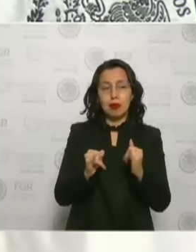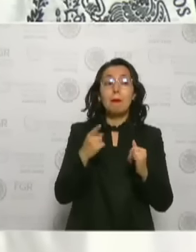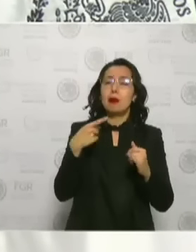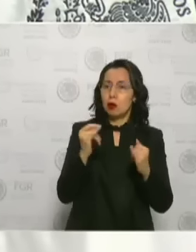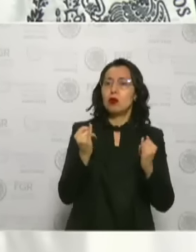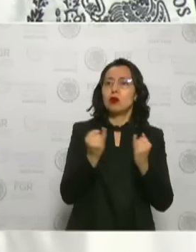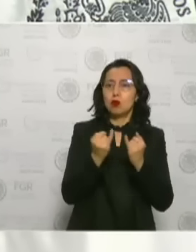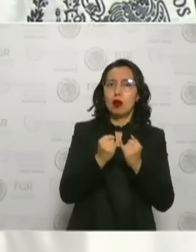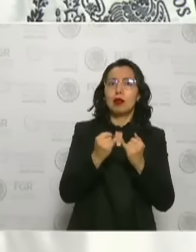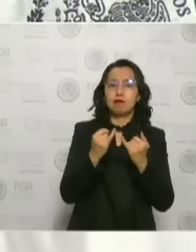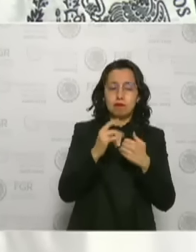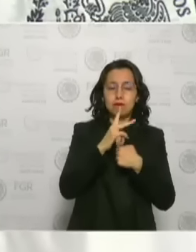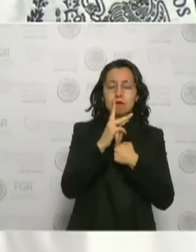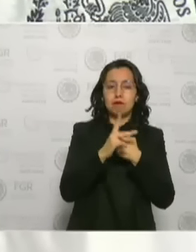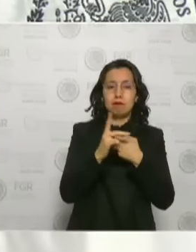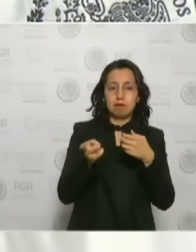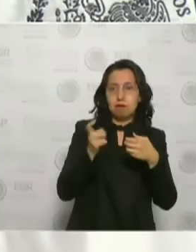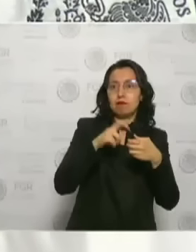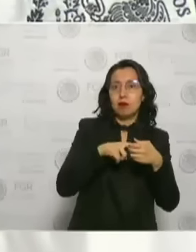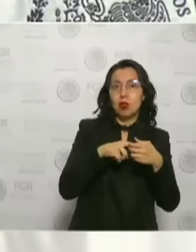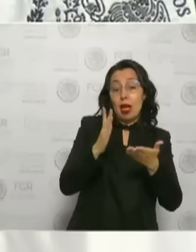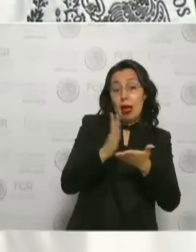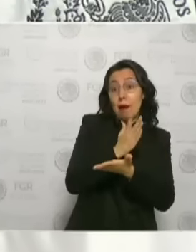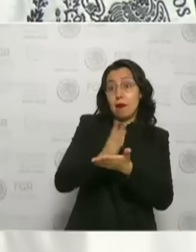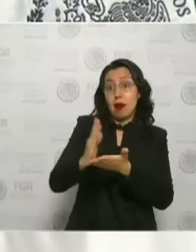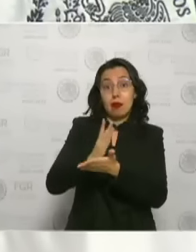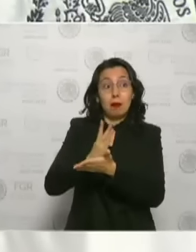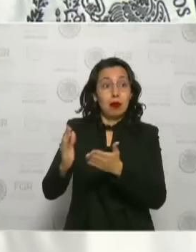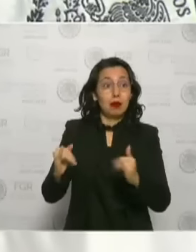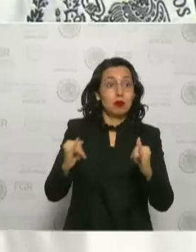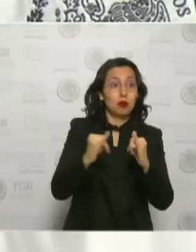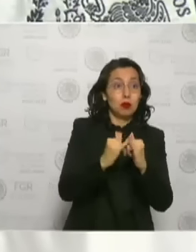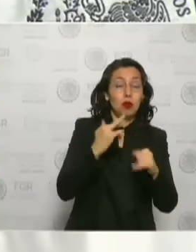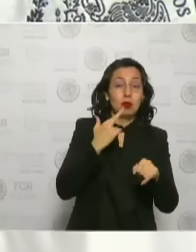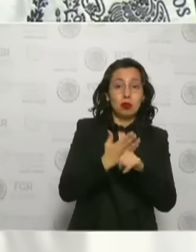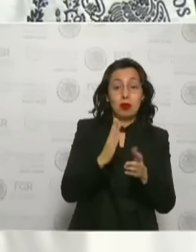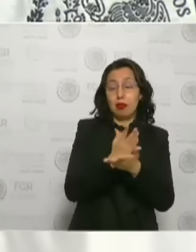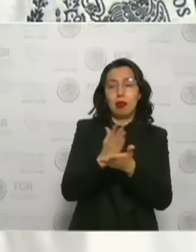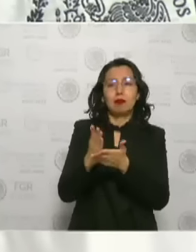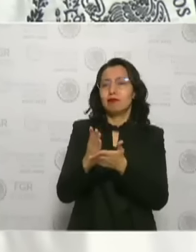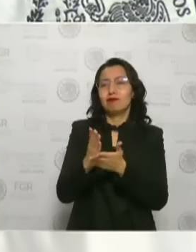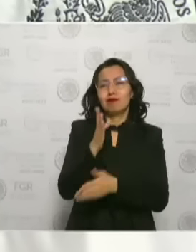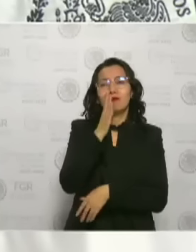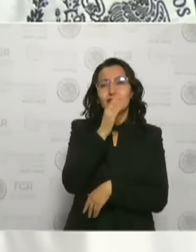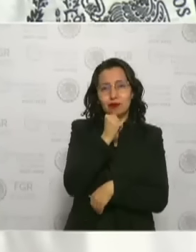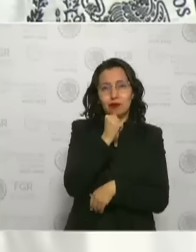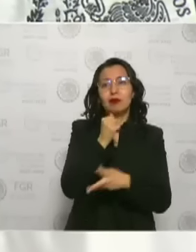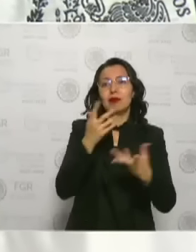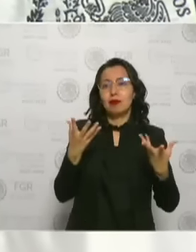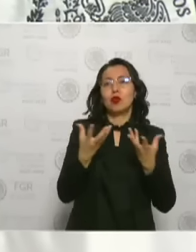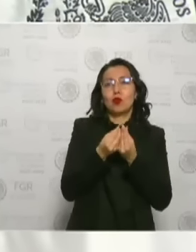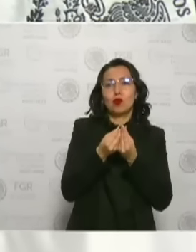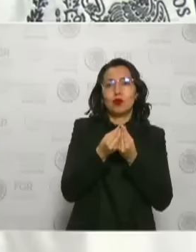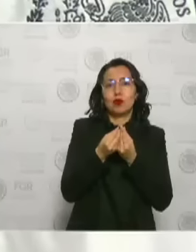por lo que no puede estar desarticulada de las funciones y los fines del Estado. La autonomía se